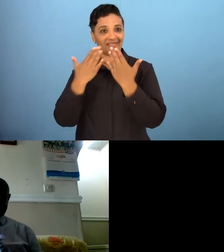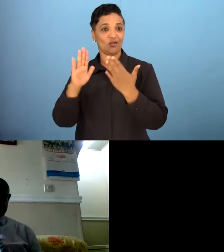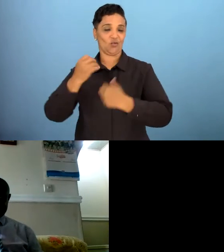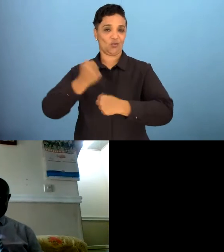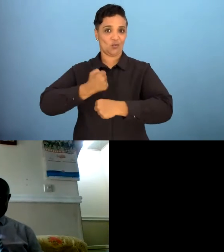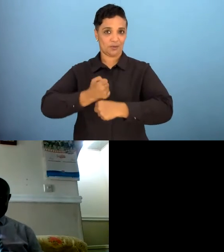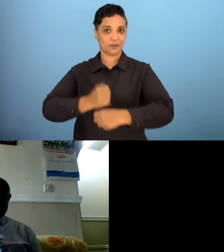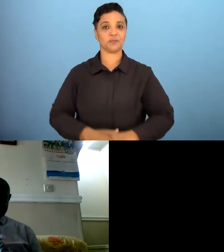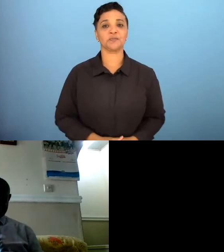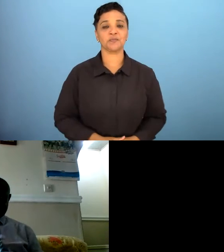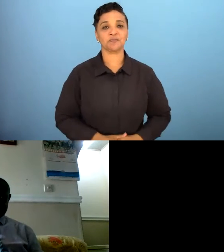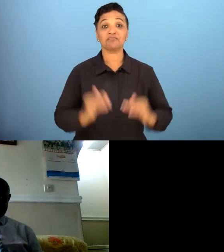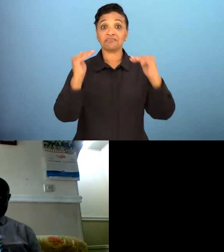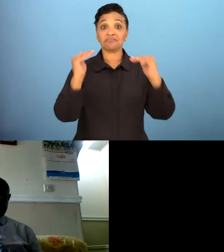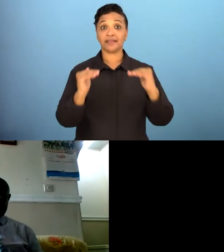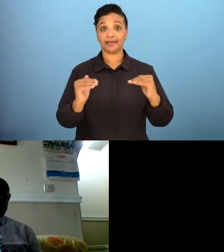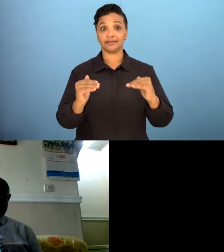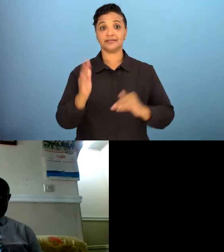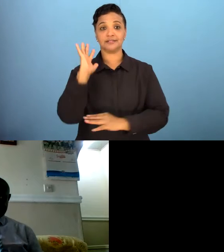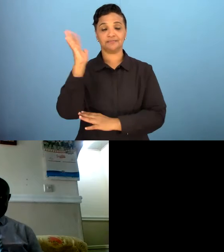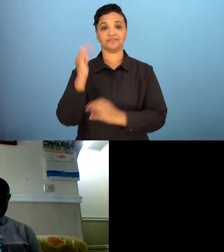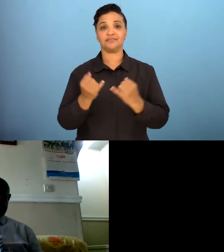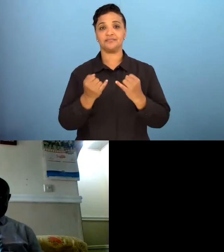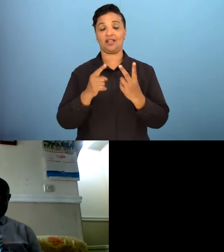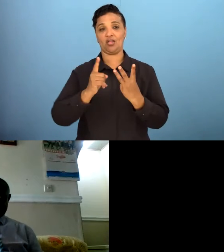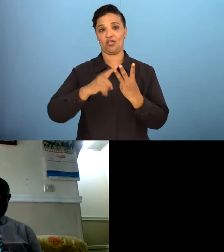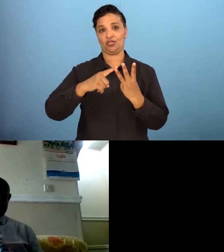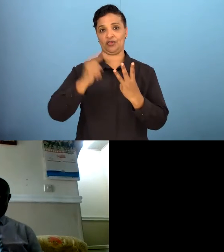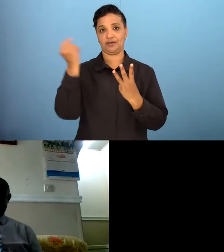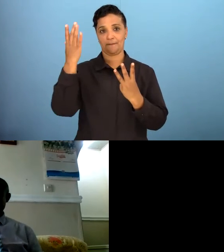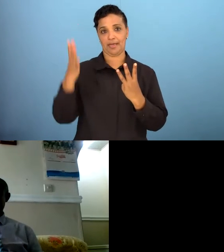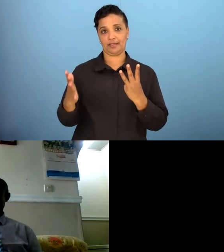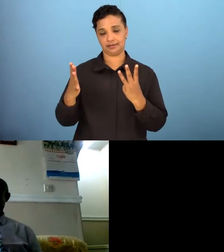Así que realmente aprecio todo lo que ha hecho.